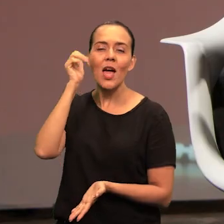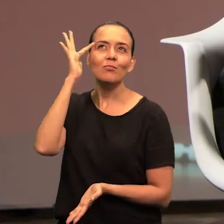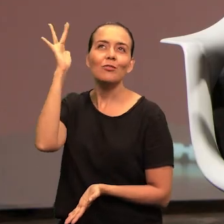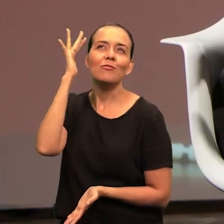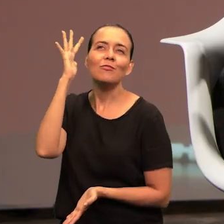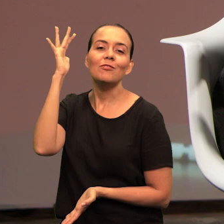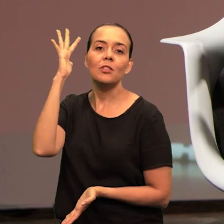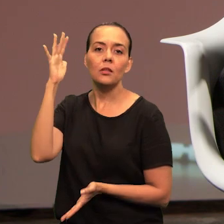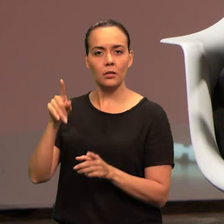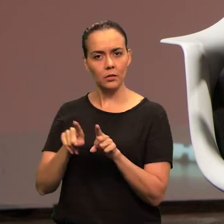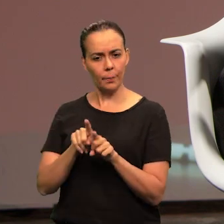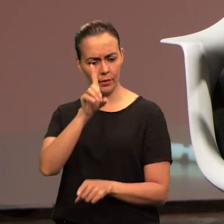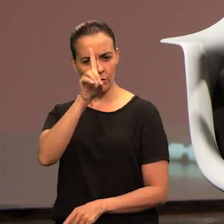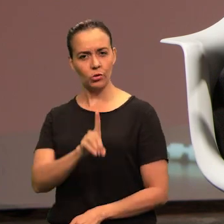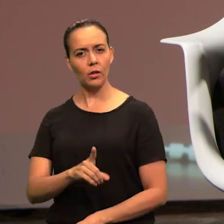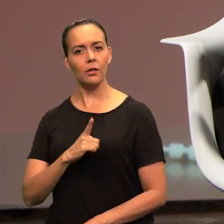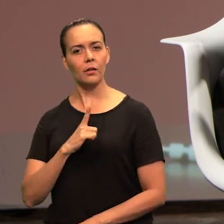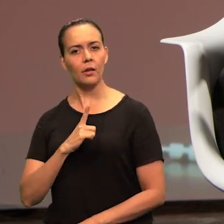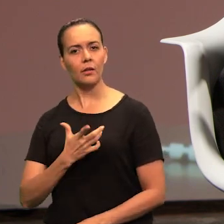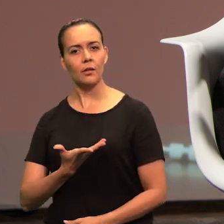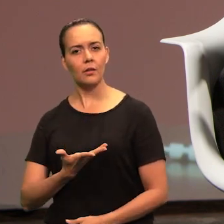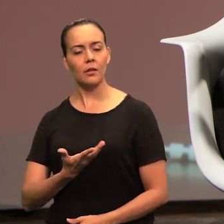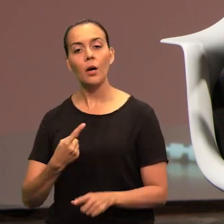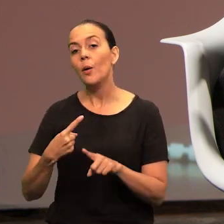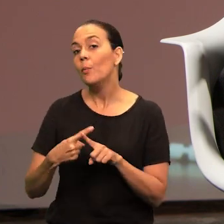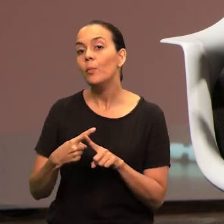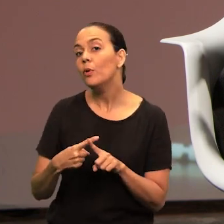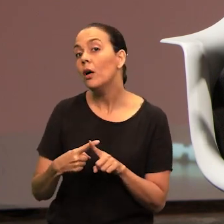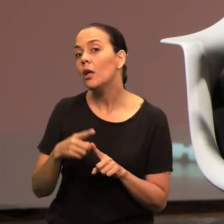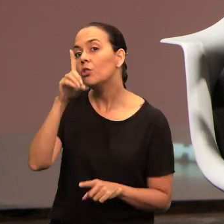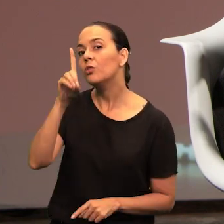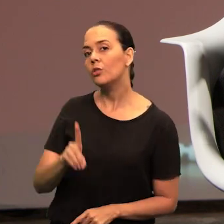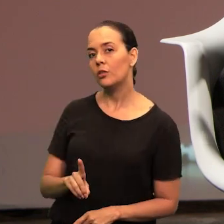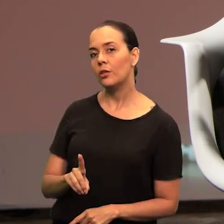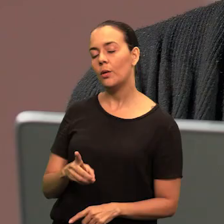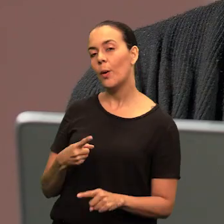Mas também é uma questão de direito. Por que é uma questão de direito?